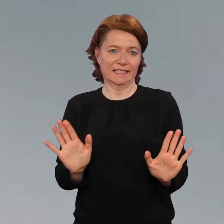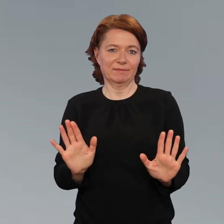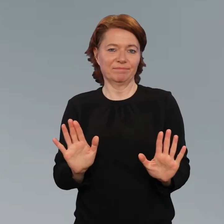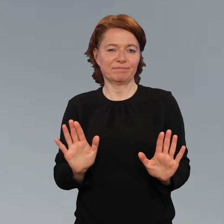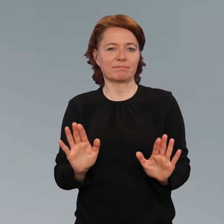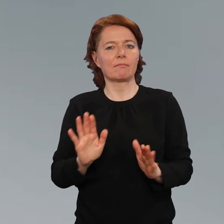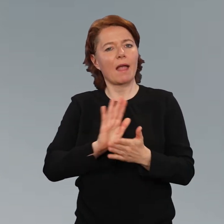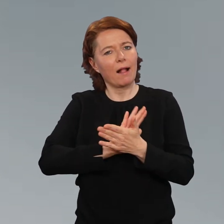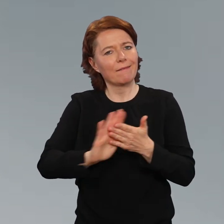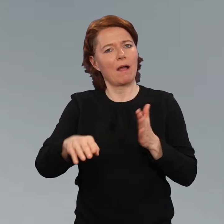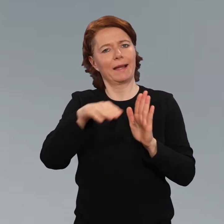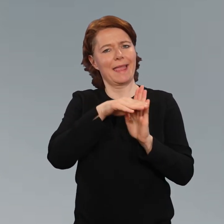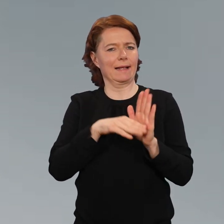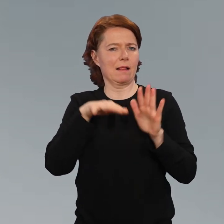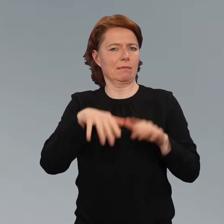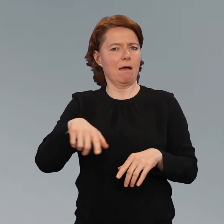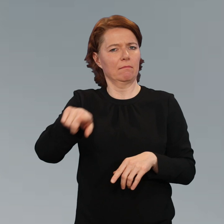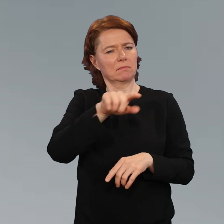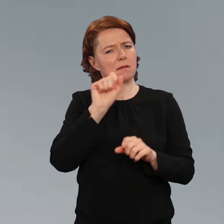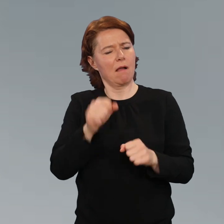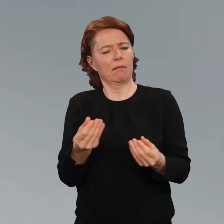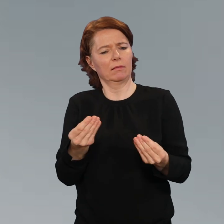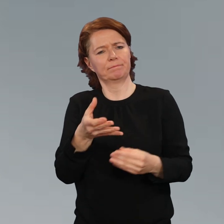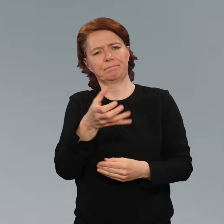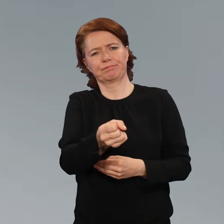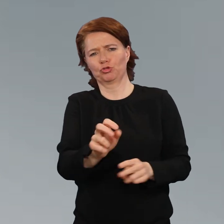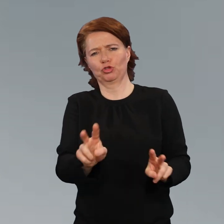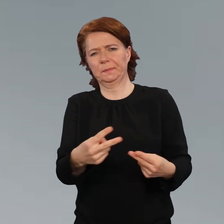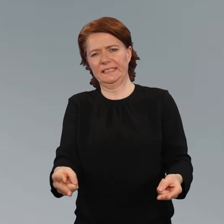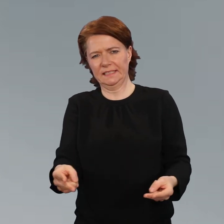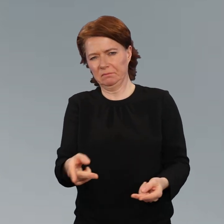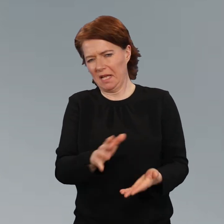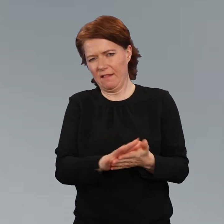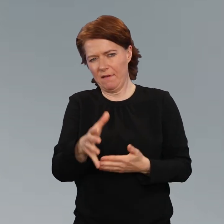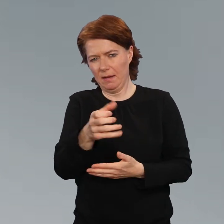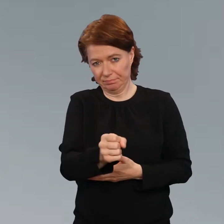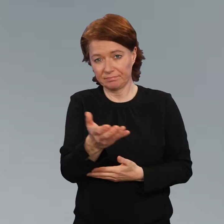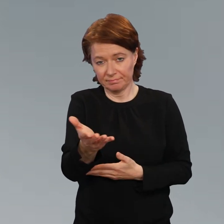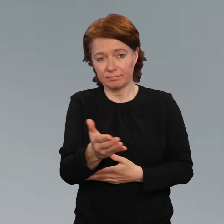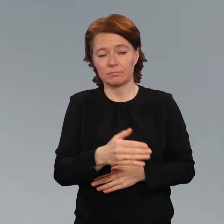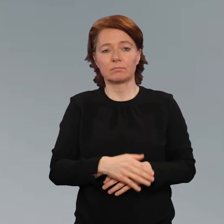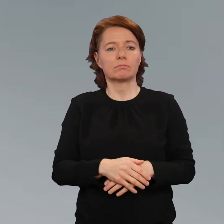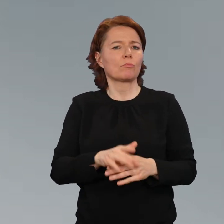Und mit den beschriebenen Faustregeln lassen sich unseriöse Angebote meist erkennen.